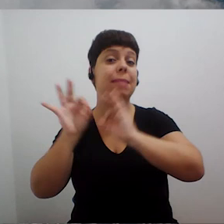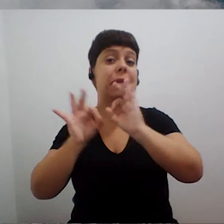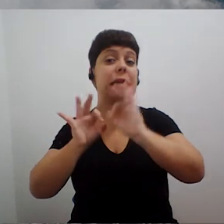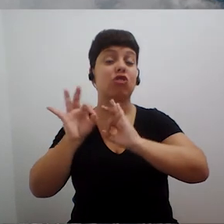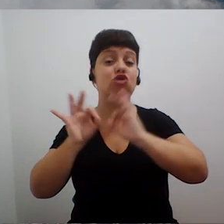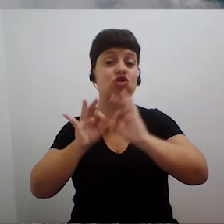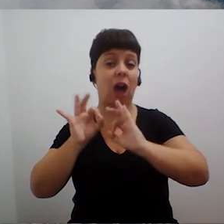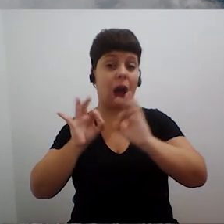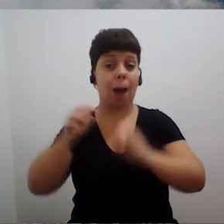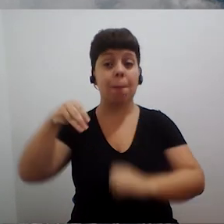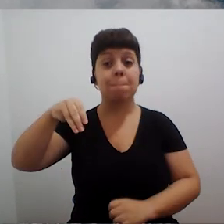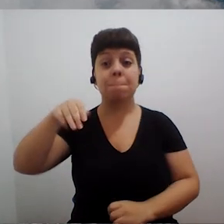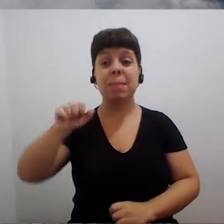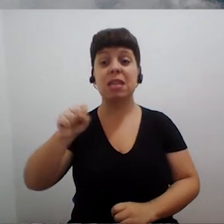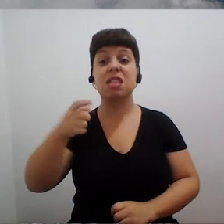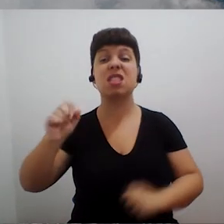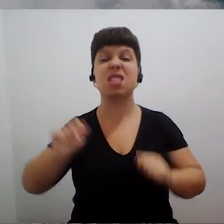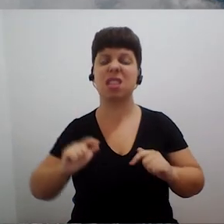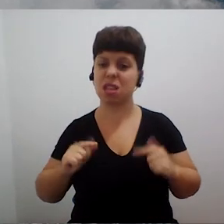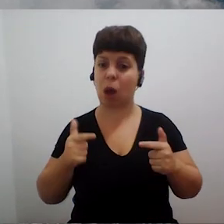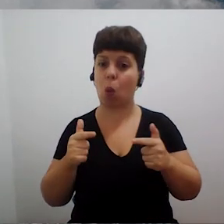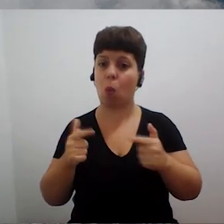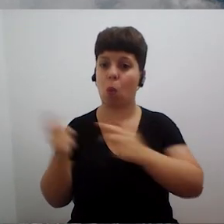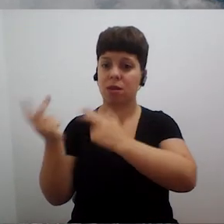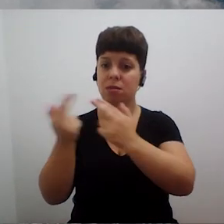Então, basicamente o movimento ecumênico é missionário desde sua origem